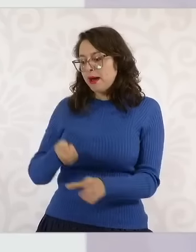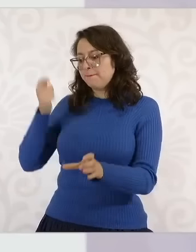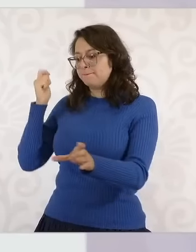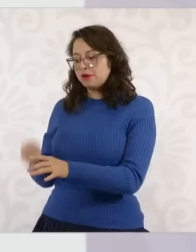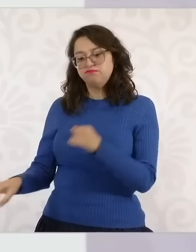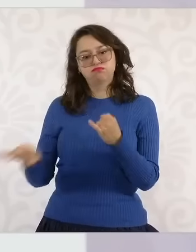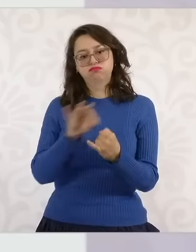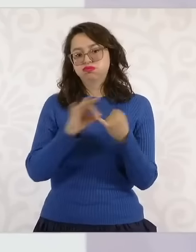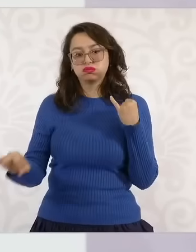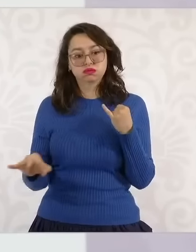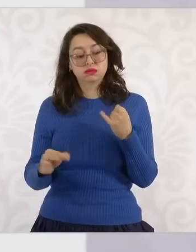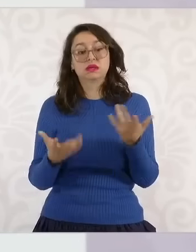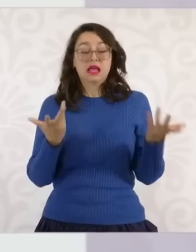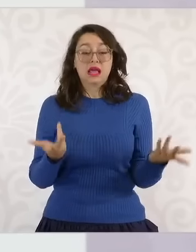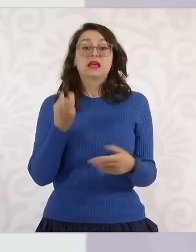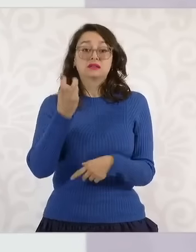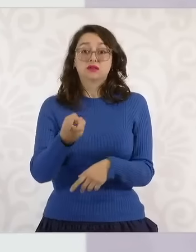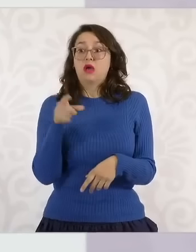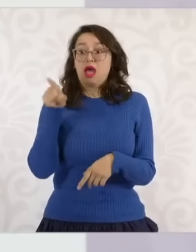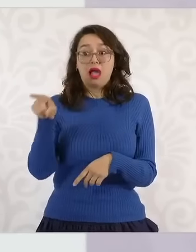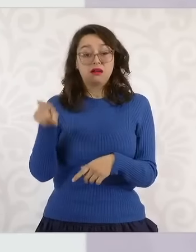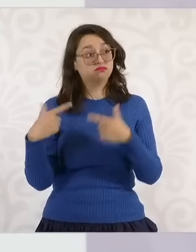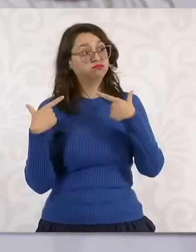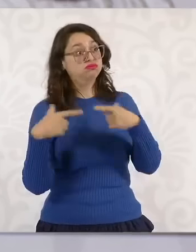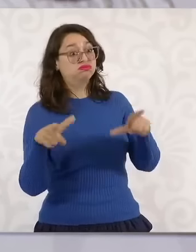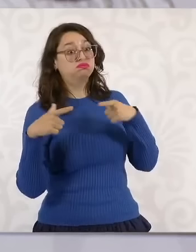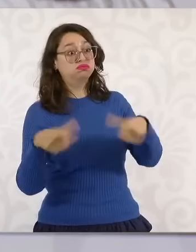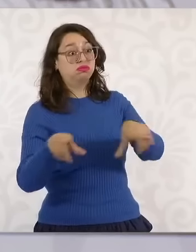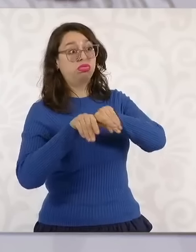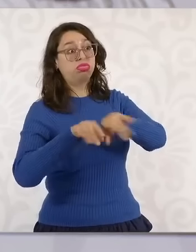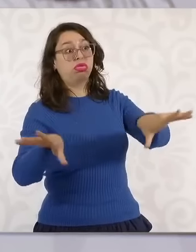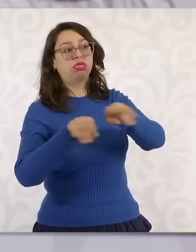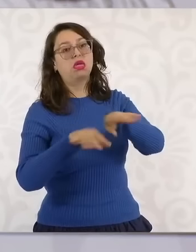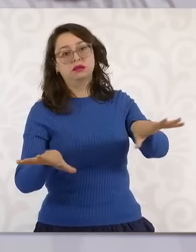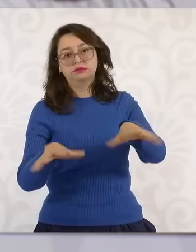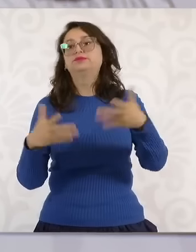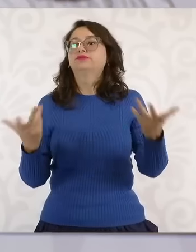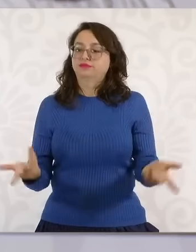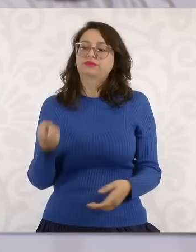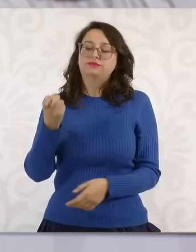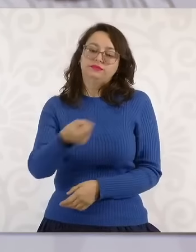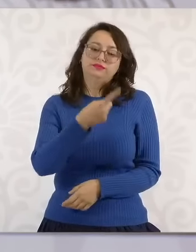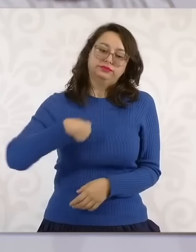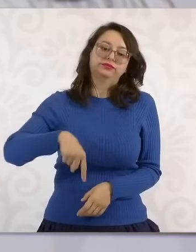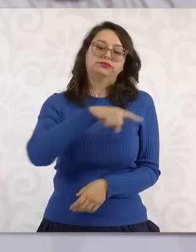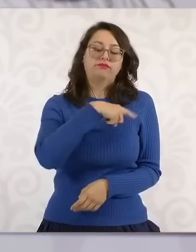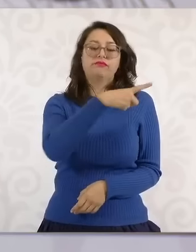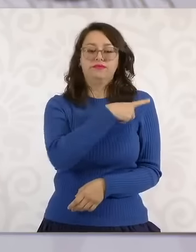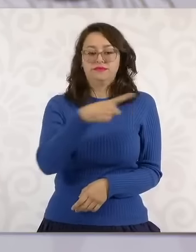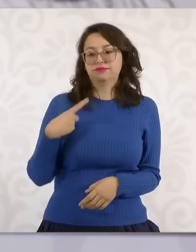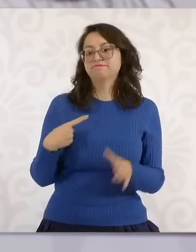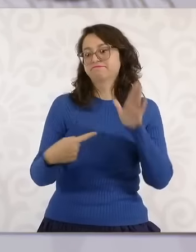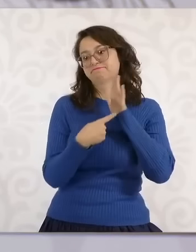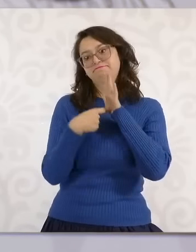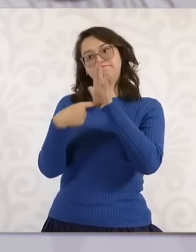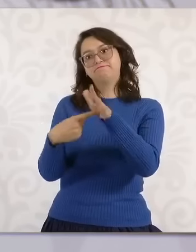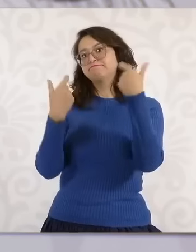sido un tema público que por parte del SAT se diga públicamente pues qué es lo que viene y a